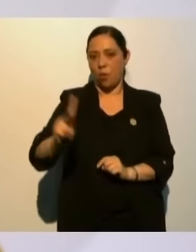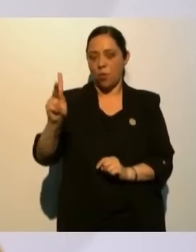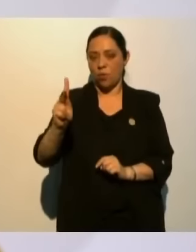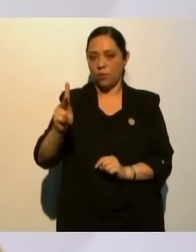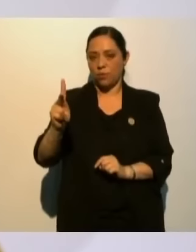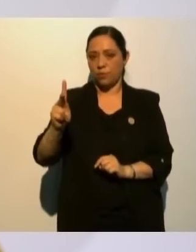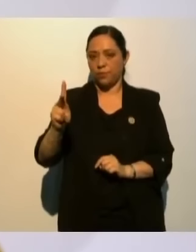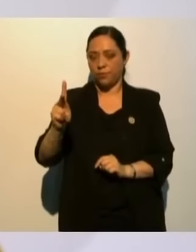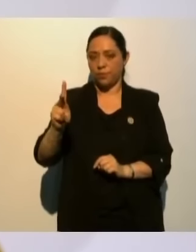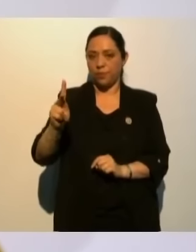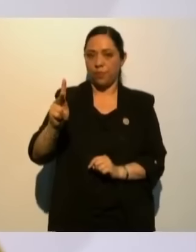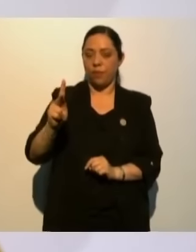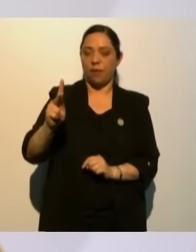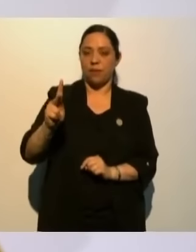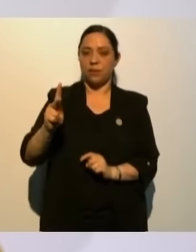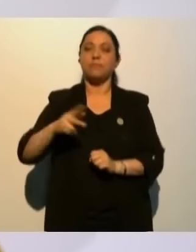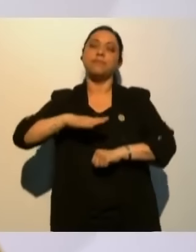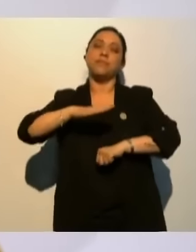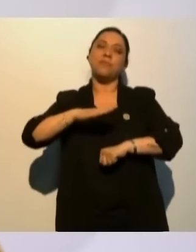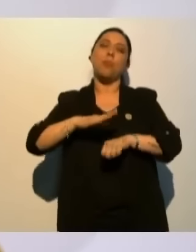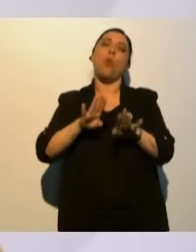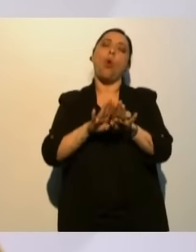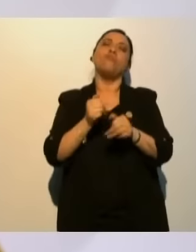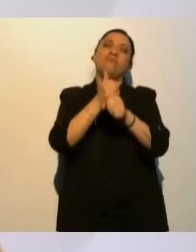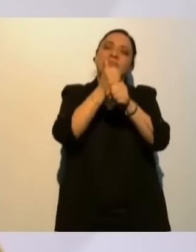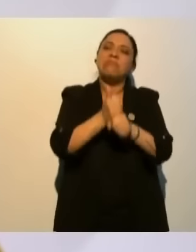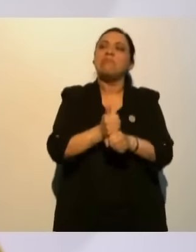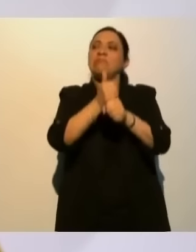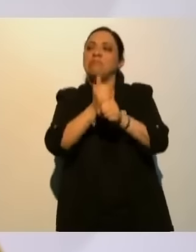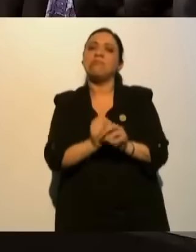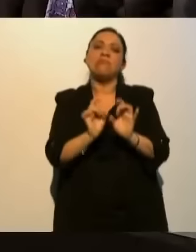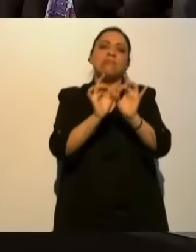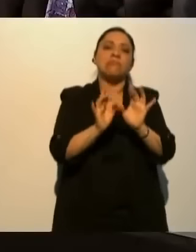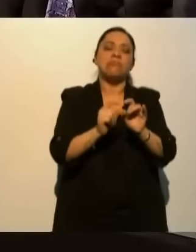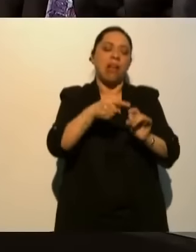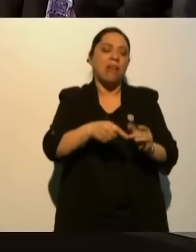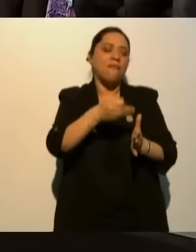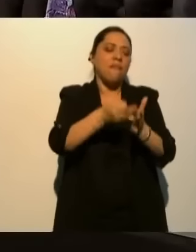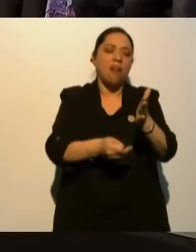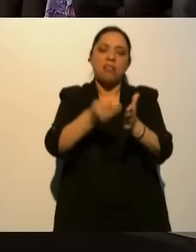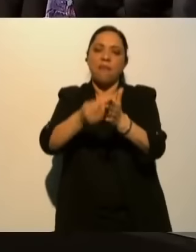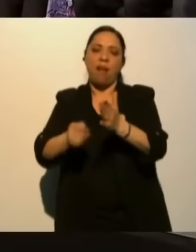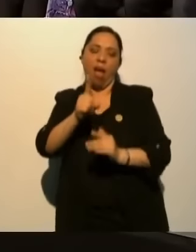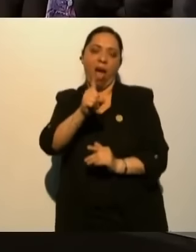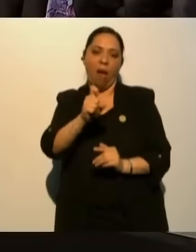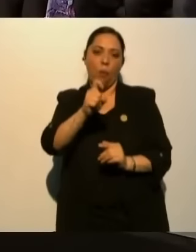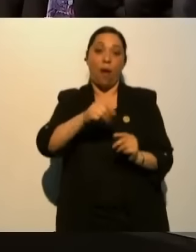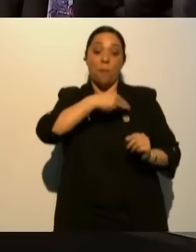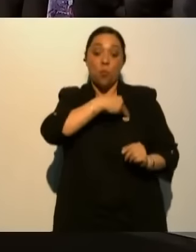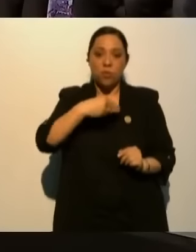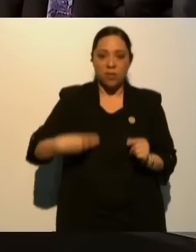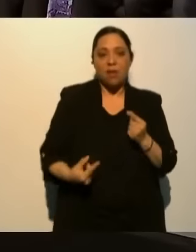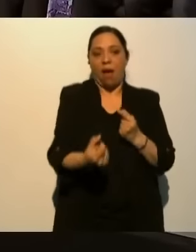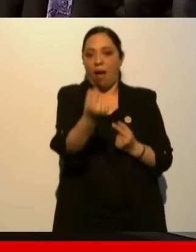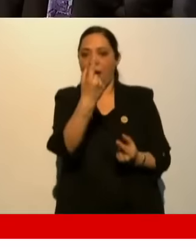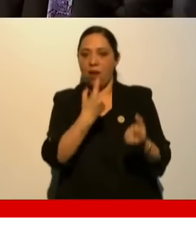los municipios que tienen mayor escasez cómo hacemos para poder atender pues vamos a juntar